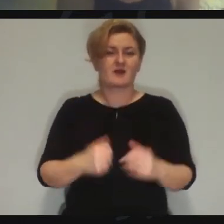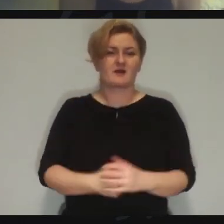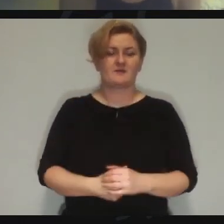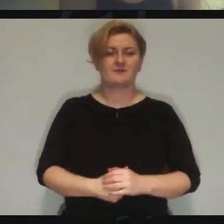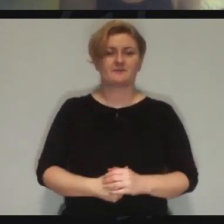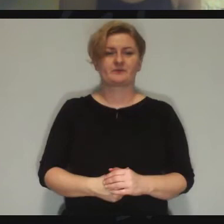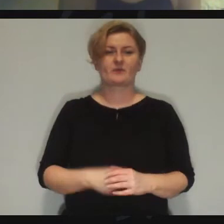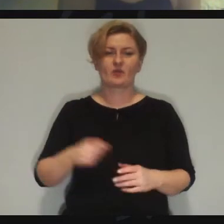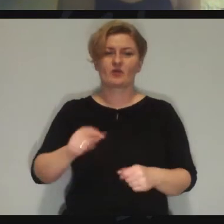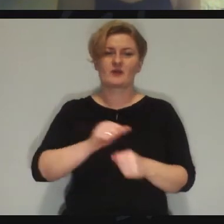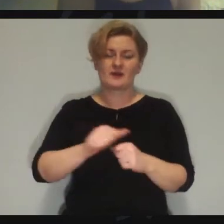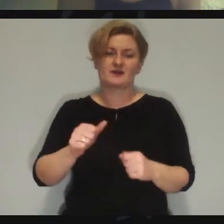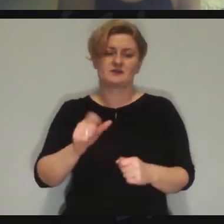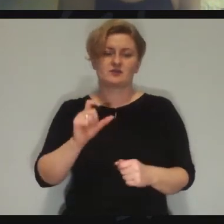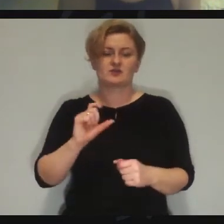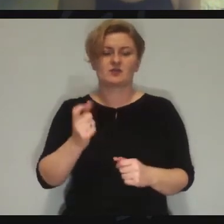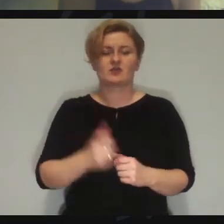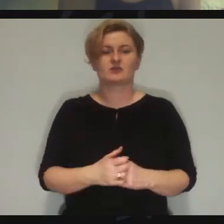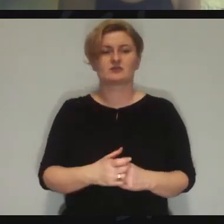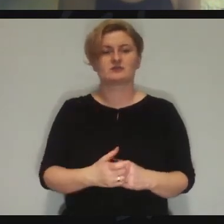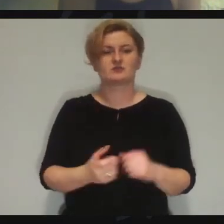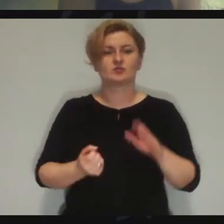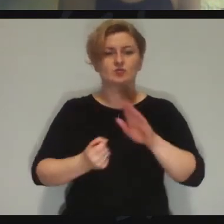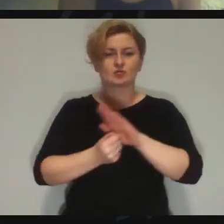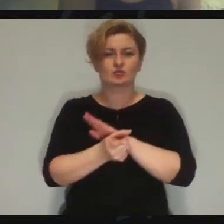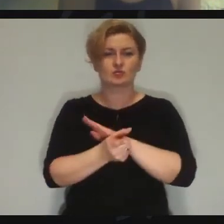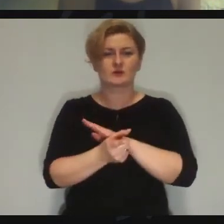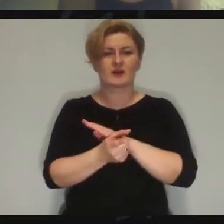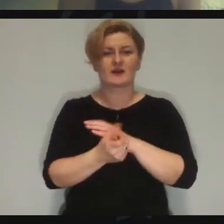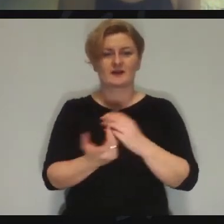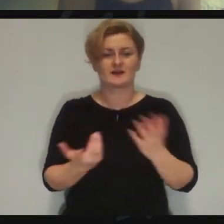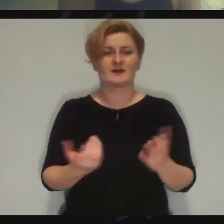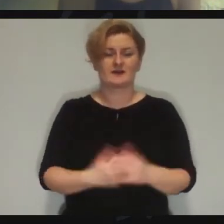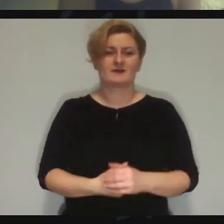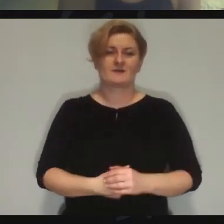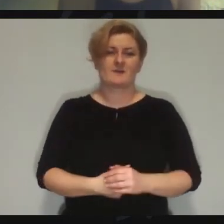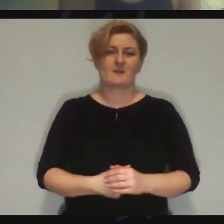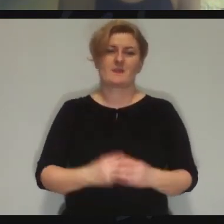To jest taki efekt uboczny, który jest wspaniały.